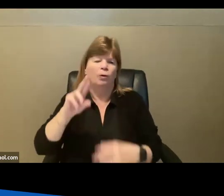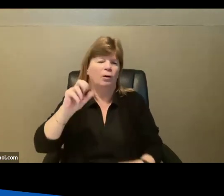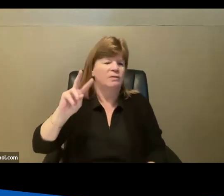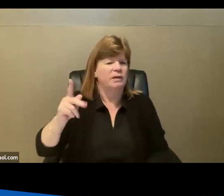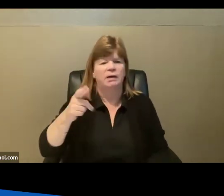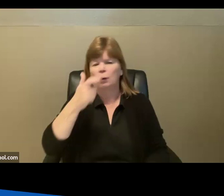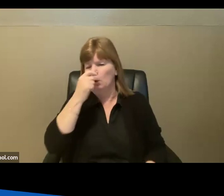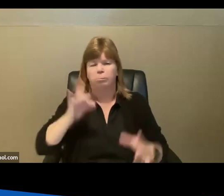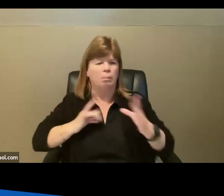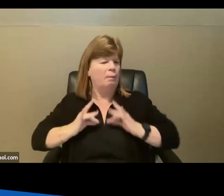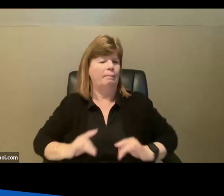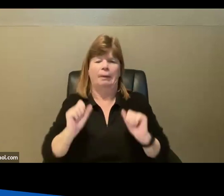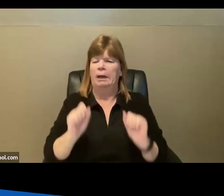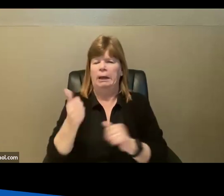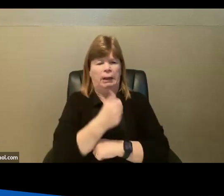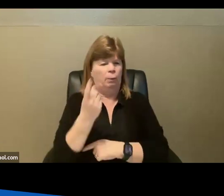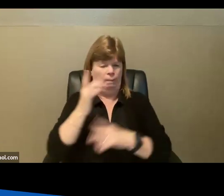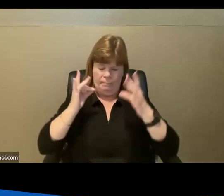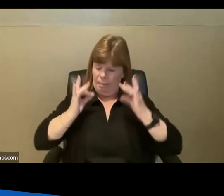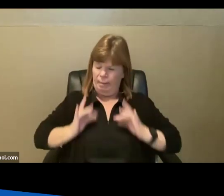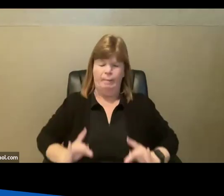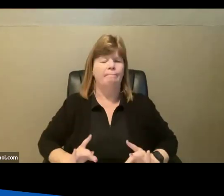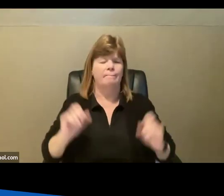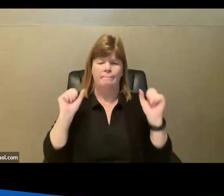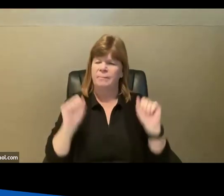Esos virus simplemente están en el aire.